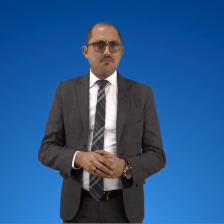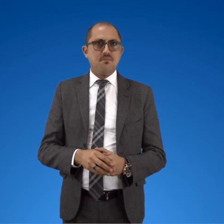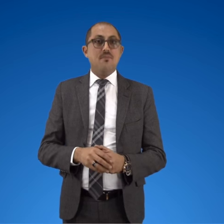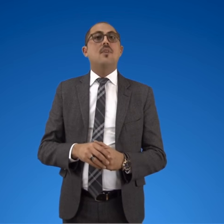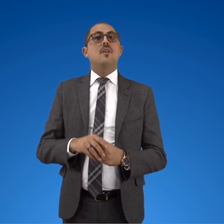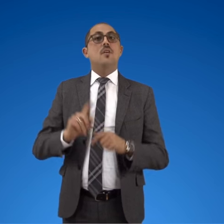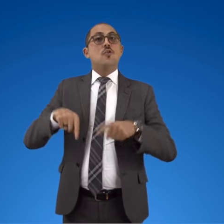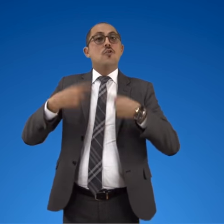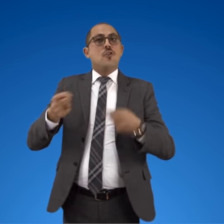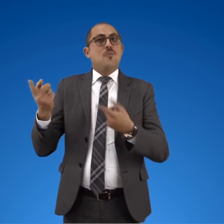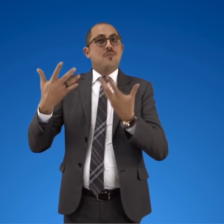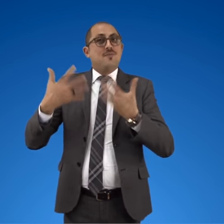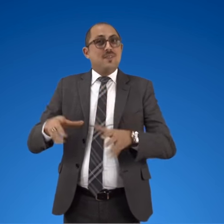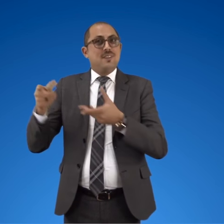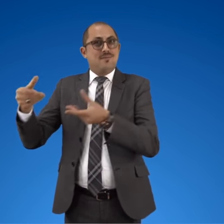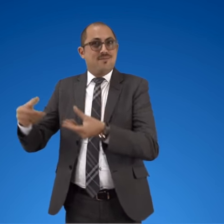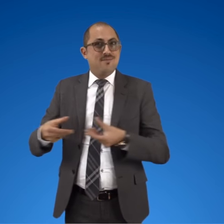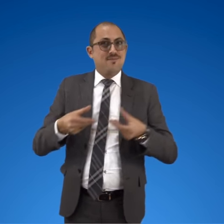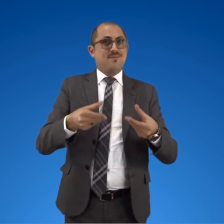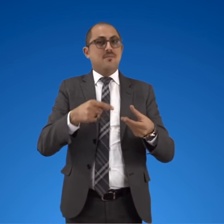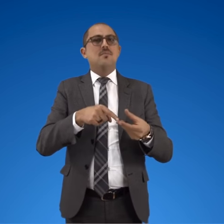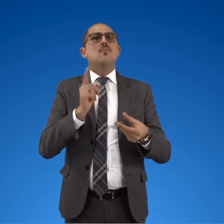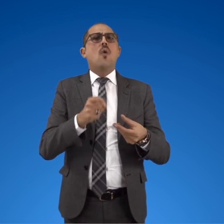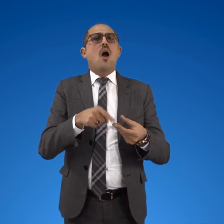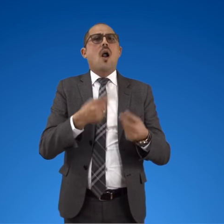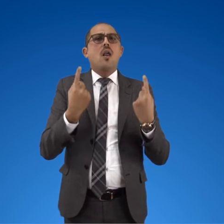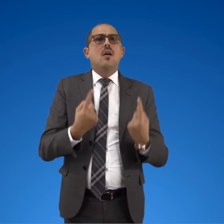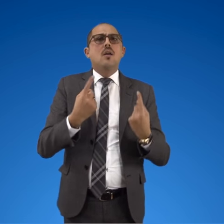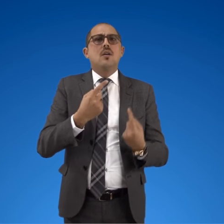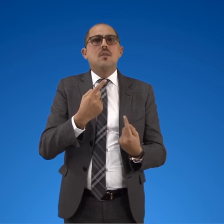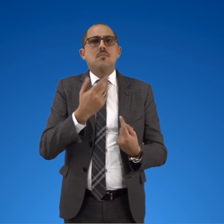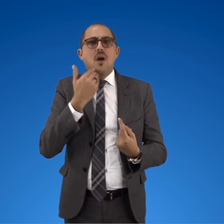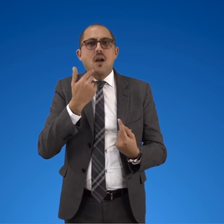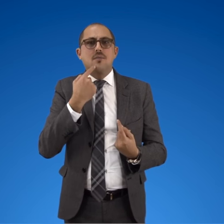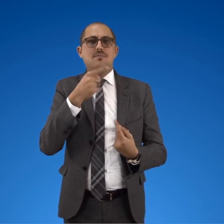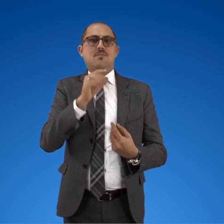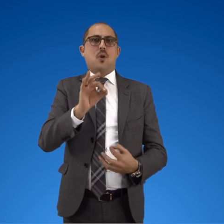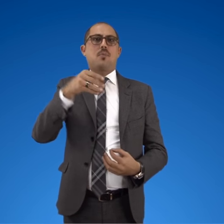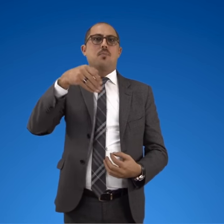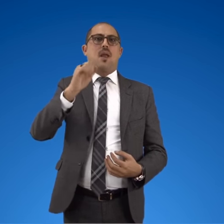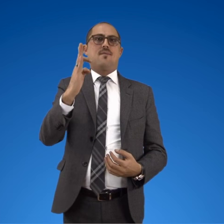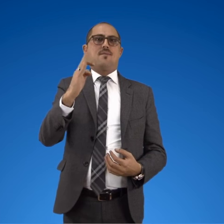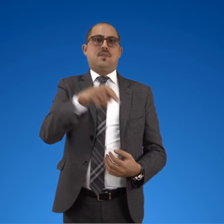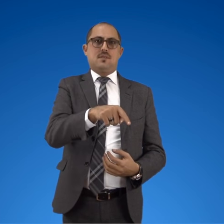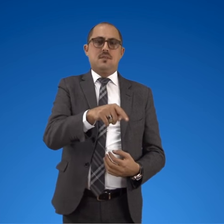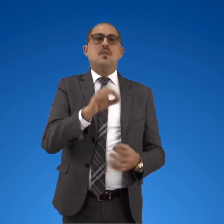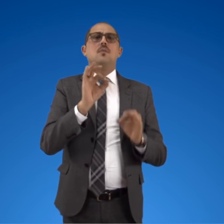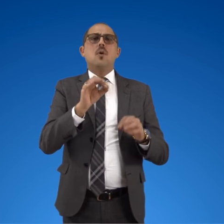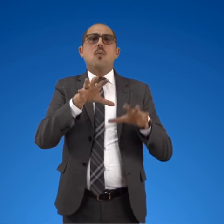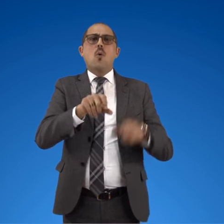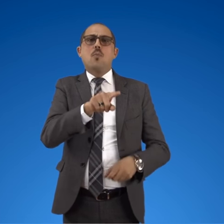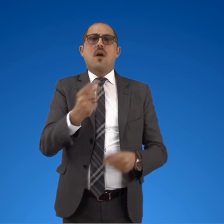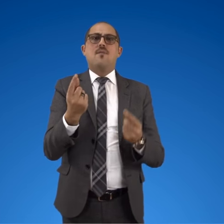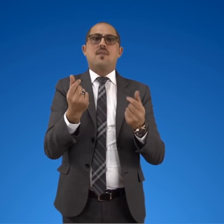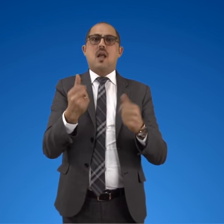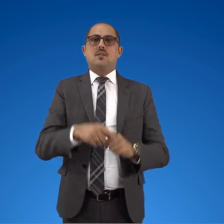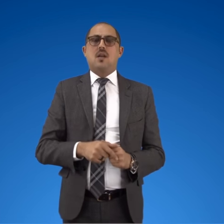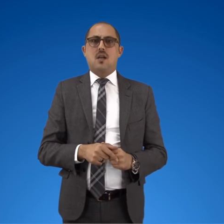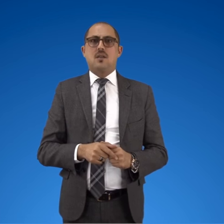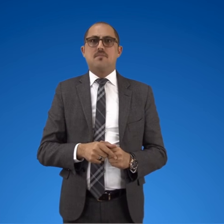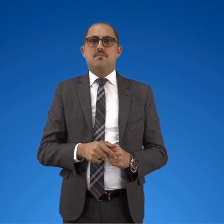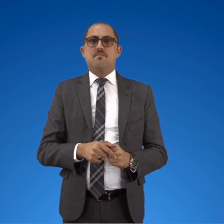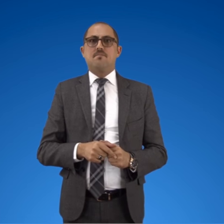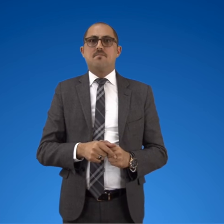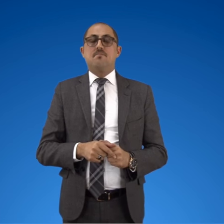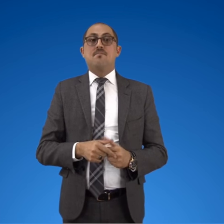Siamo in attesa della documentazione per il MEF che si occupa di finanziaria